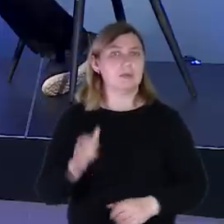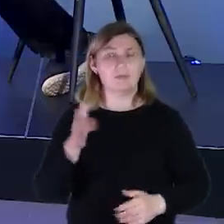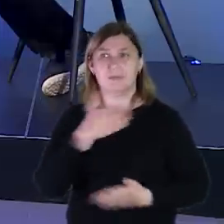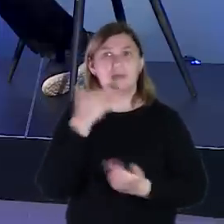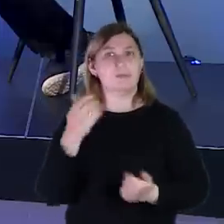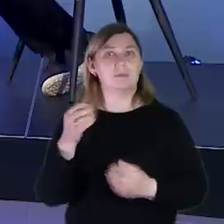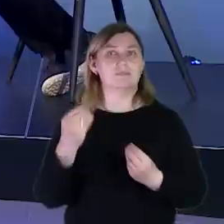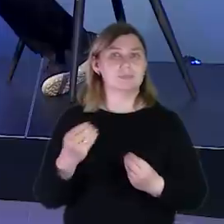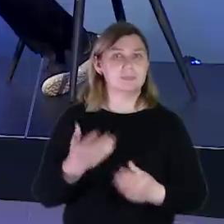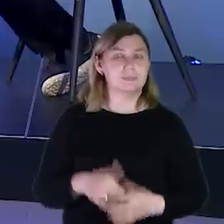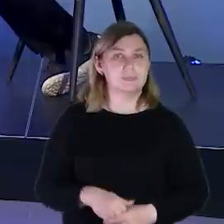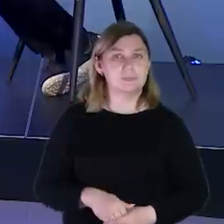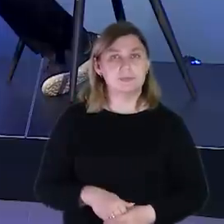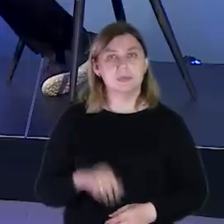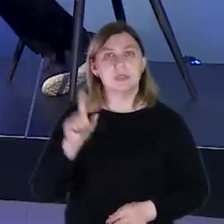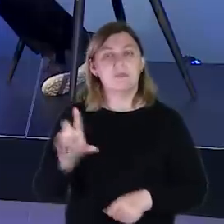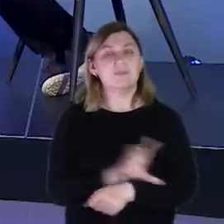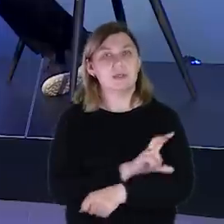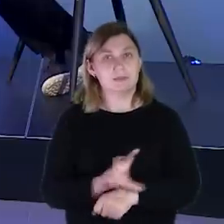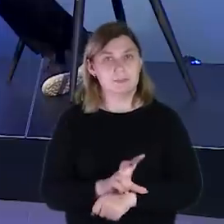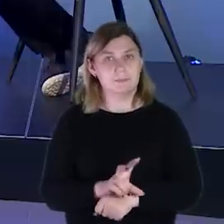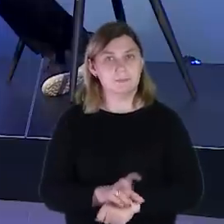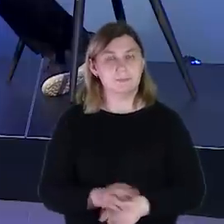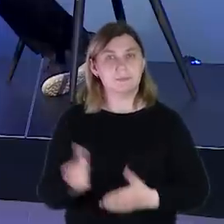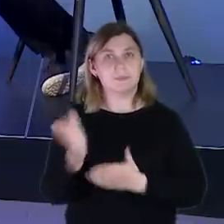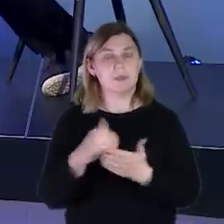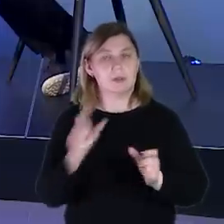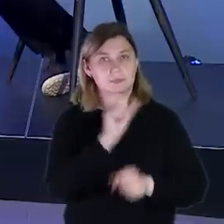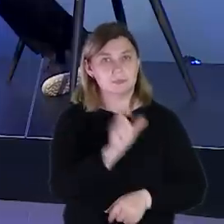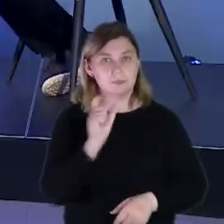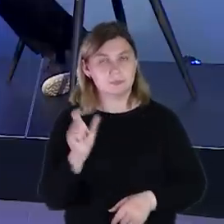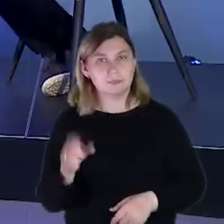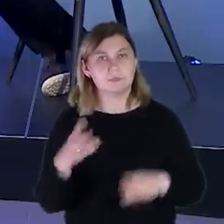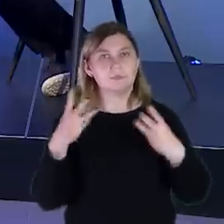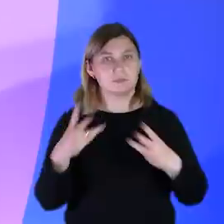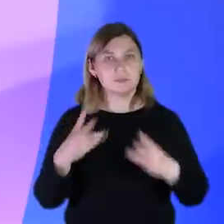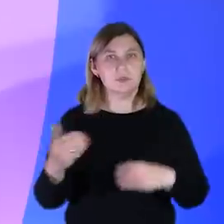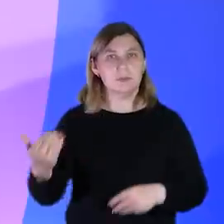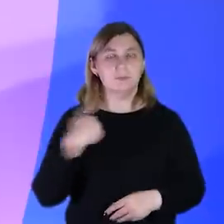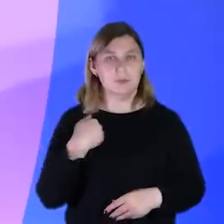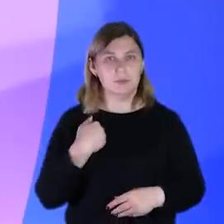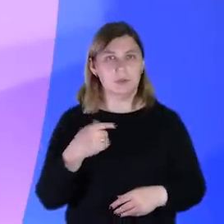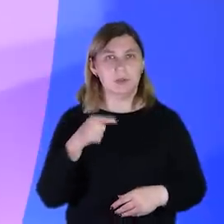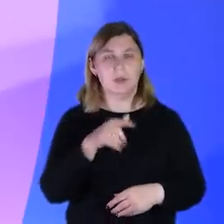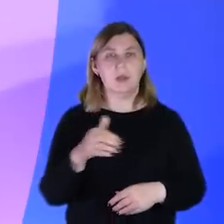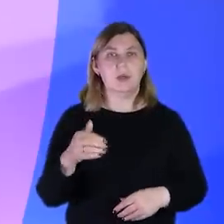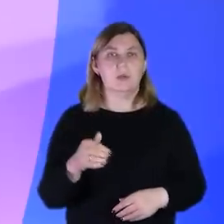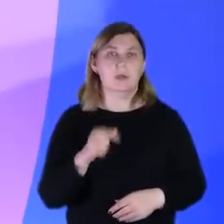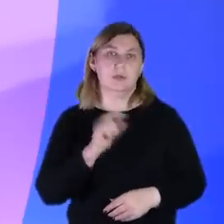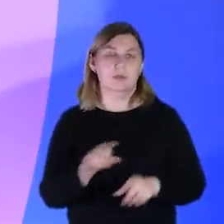Od strony technicznej: część odcinków tych newralgicznych była odrutowana, czyli mieliśmy po prostu do czynienia